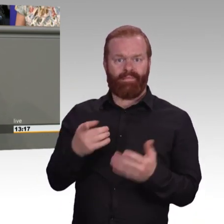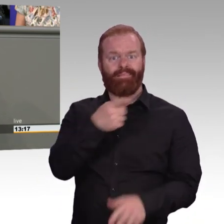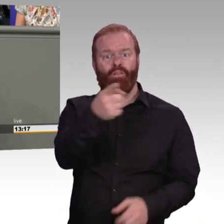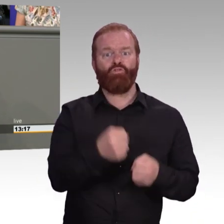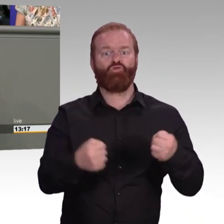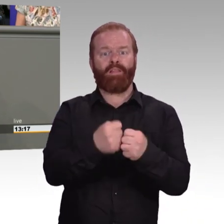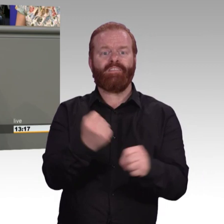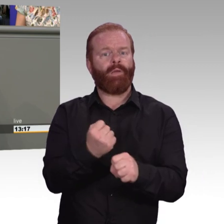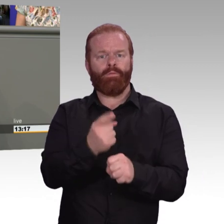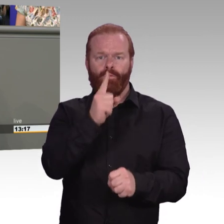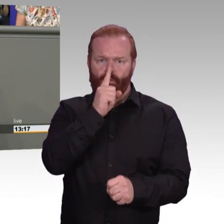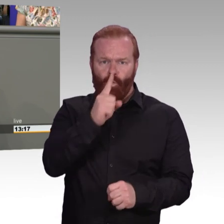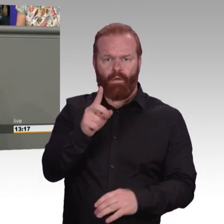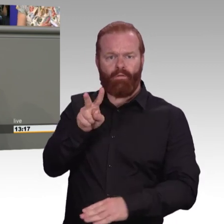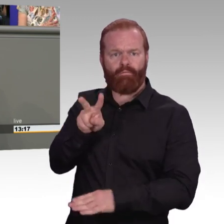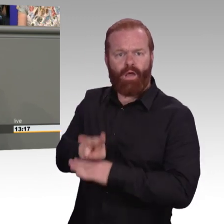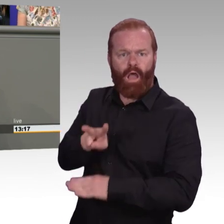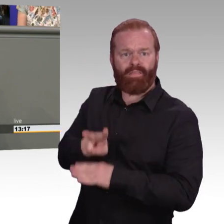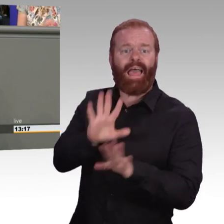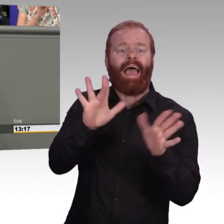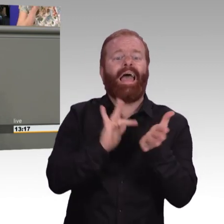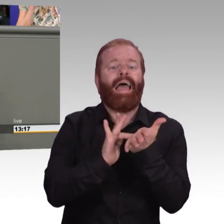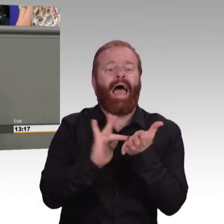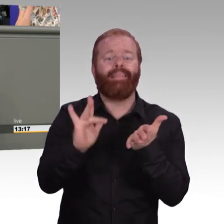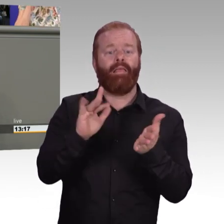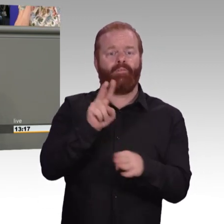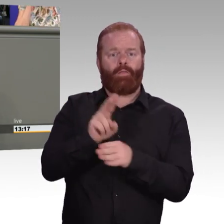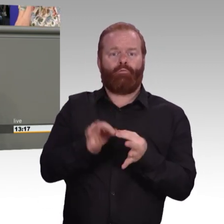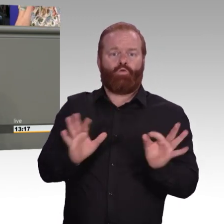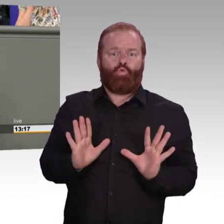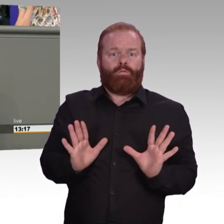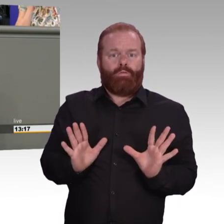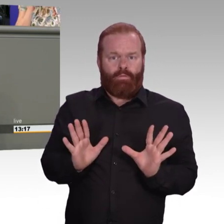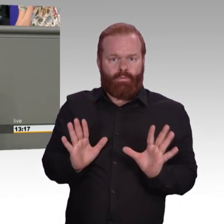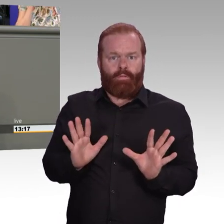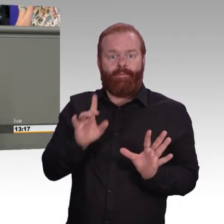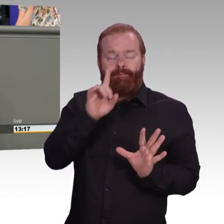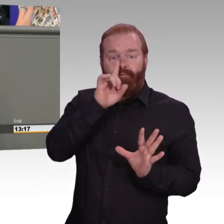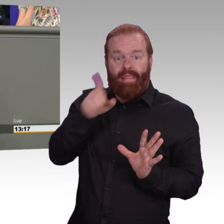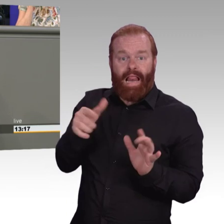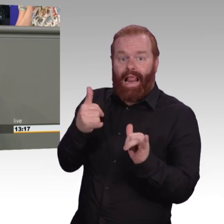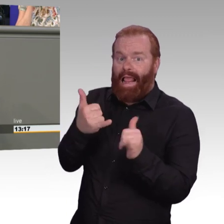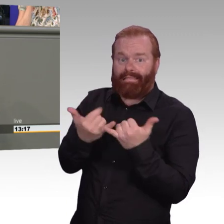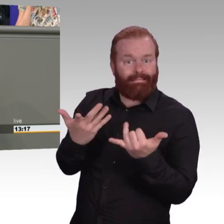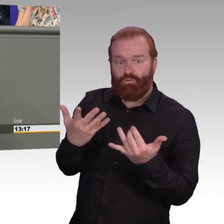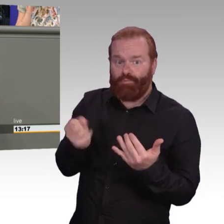(Zwischenrufe) Die Eltern, nicht der Staat sollen entscheiden, wie sie ihre Kinder erziehen und welche Werte sie Ihnen mitgeben.